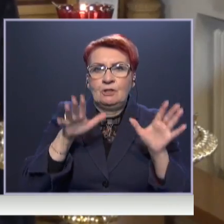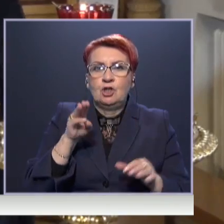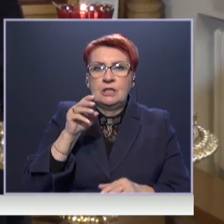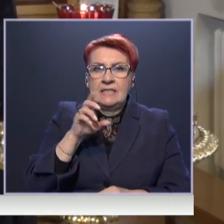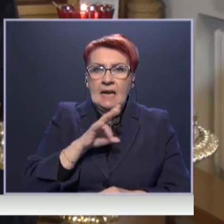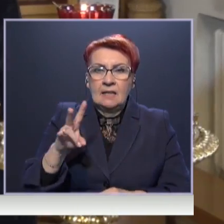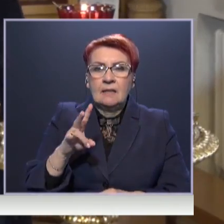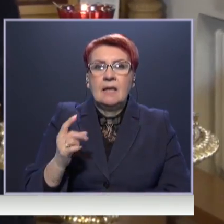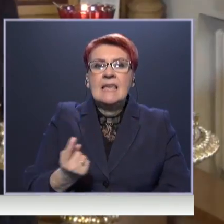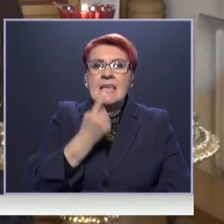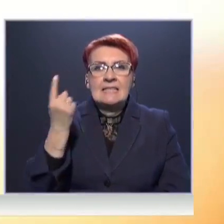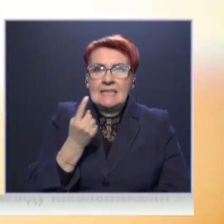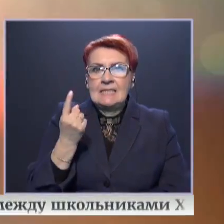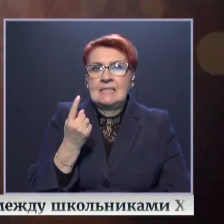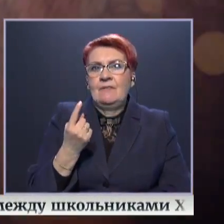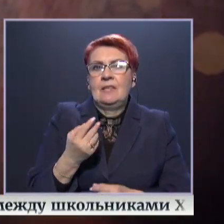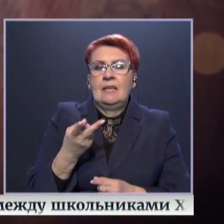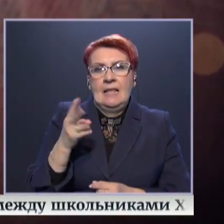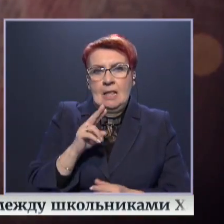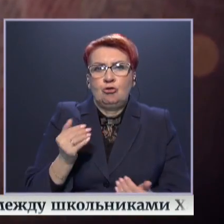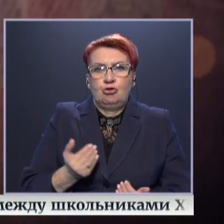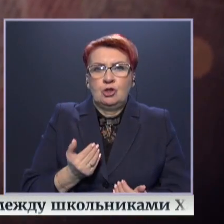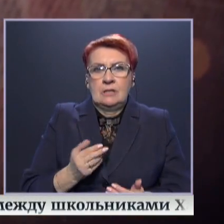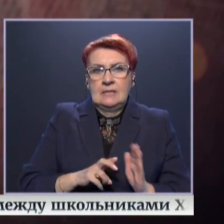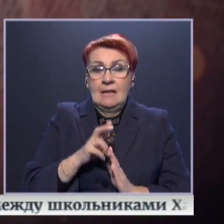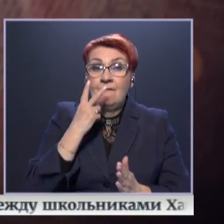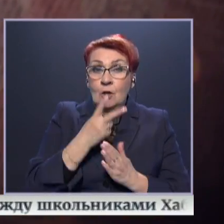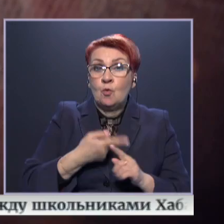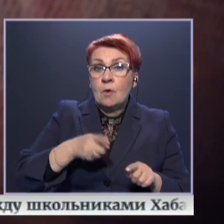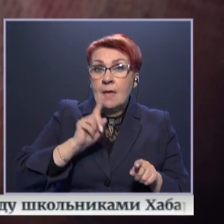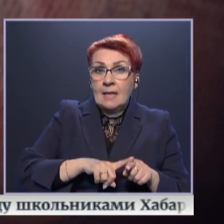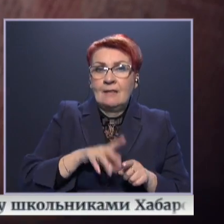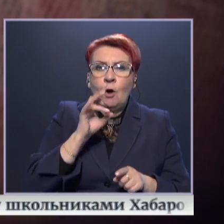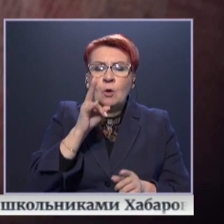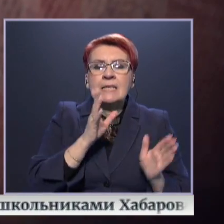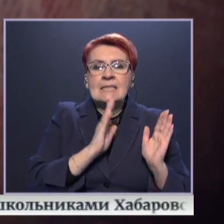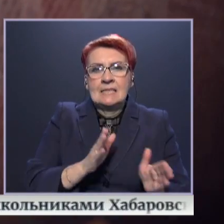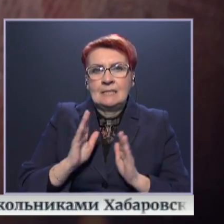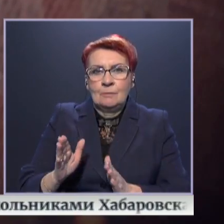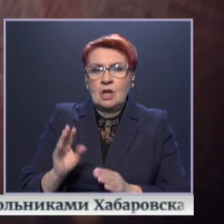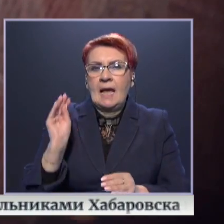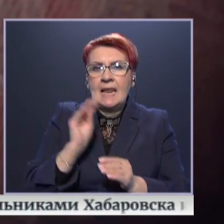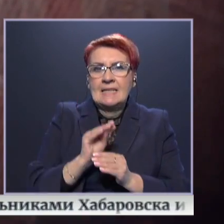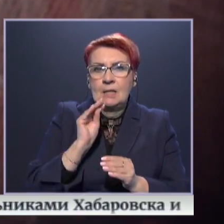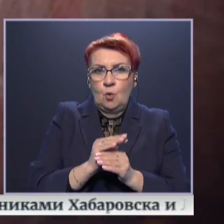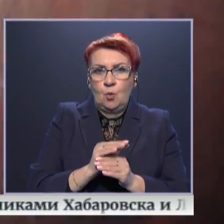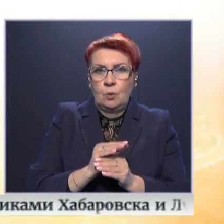единственный сценарий для жизни церкви ввиду этого он систематически критикует Митрополита